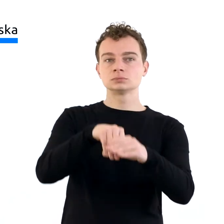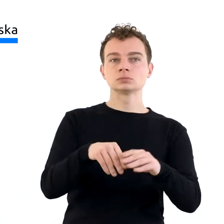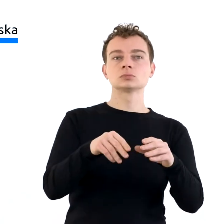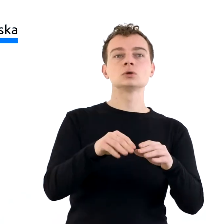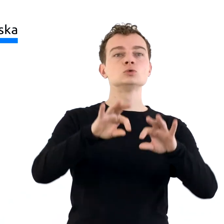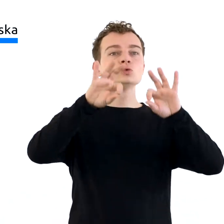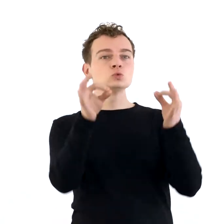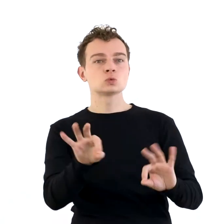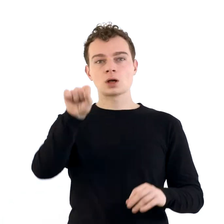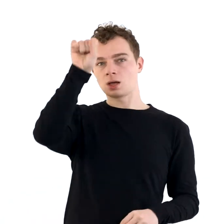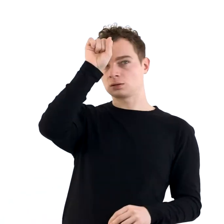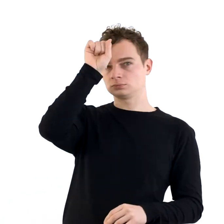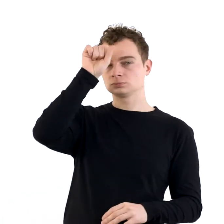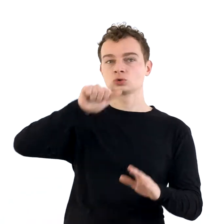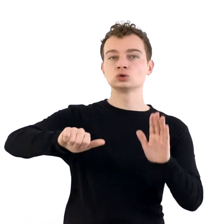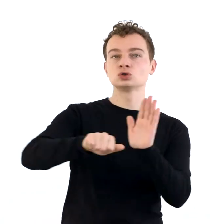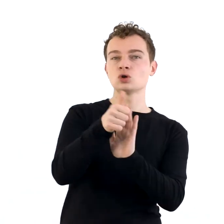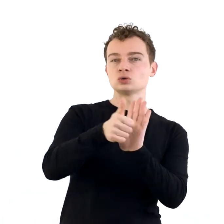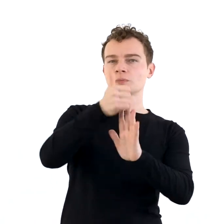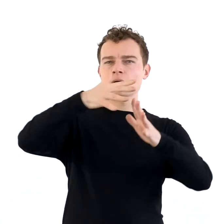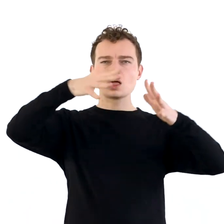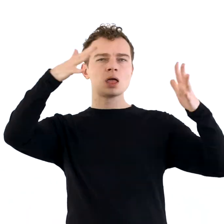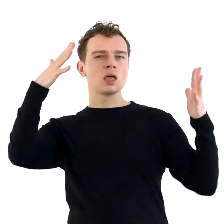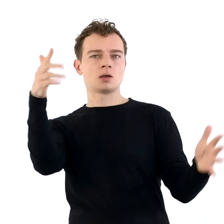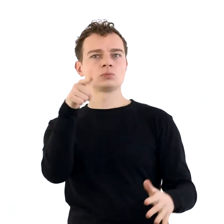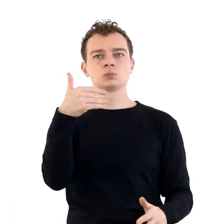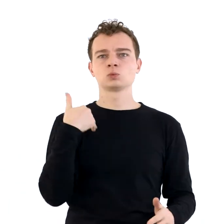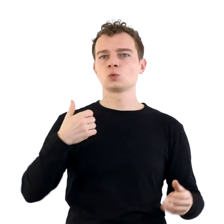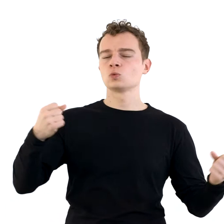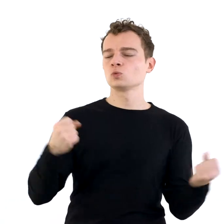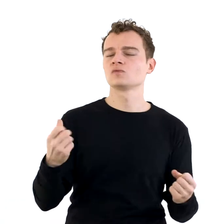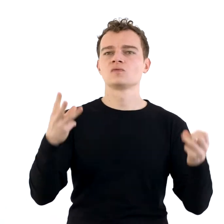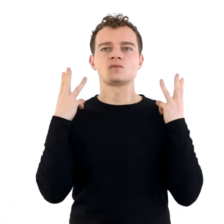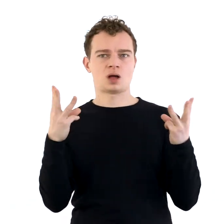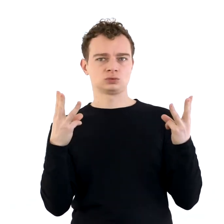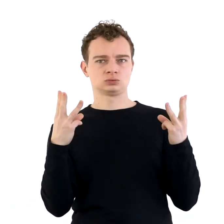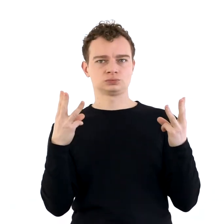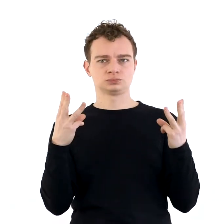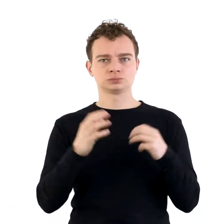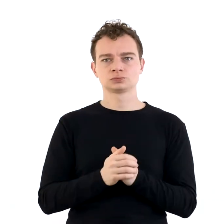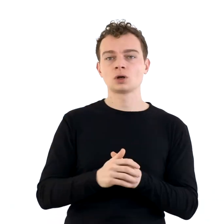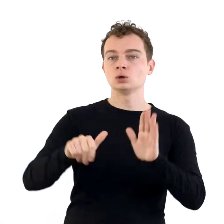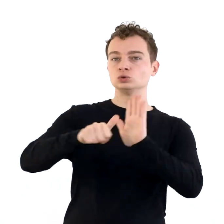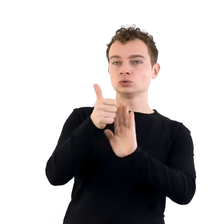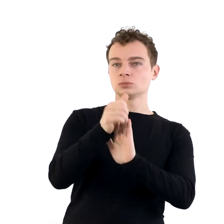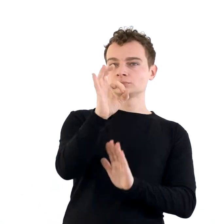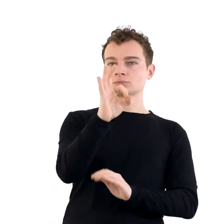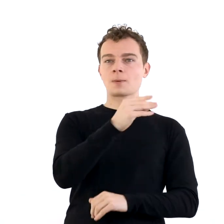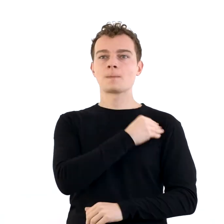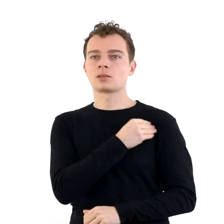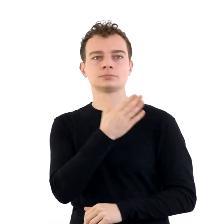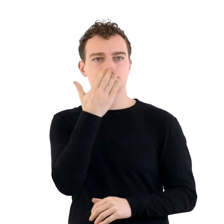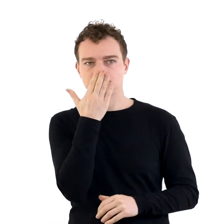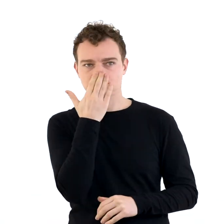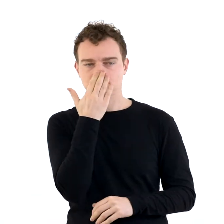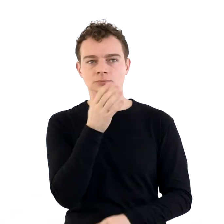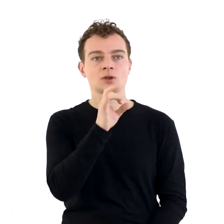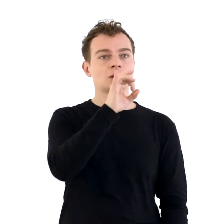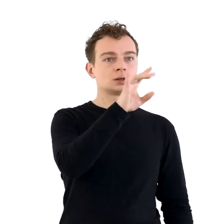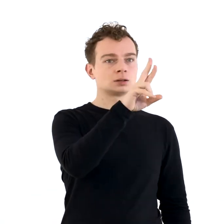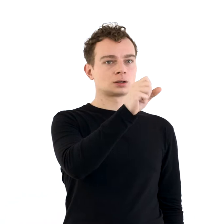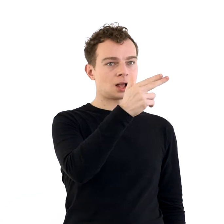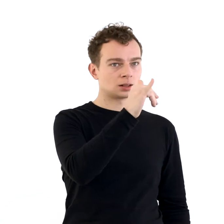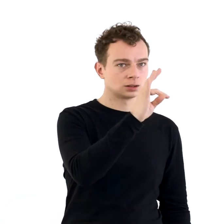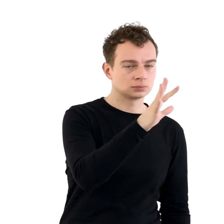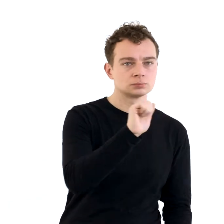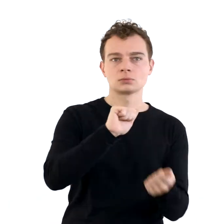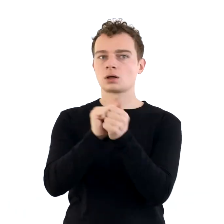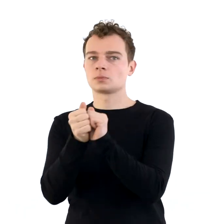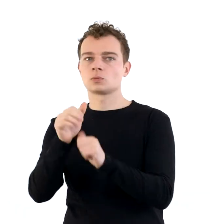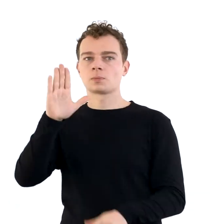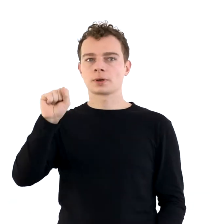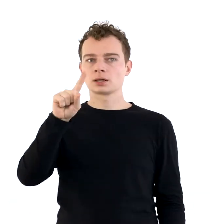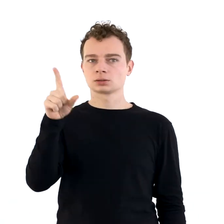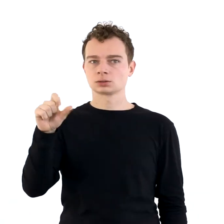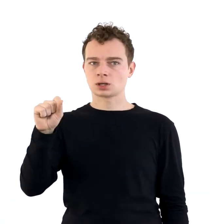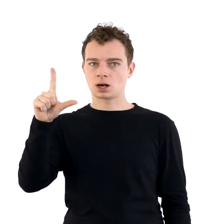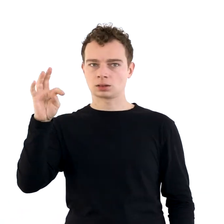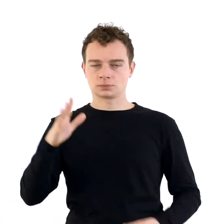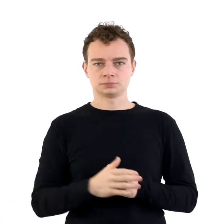W sztuce egipskiej dominowała rzeźba monumentalna, tworzona z granitu lub bazaltu.